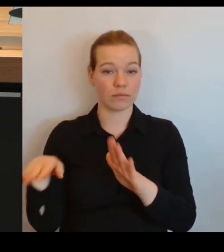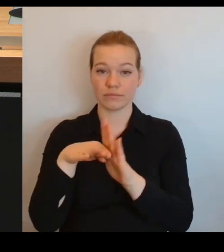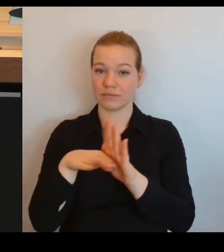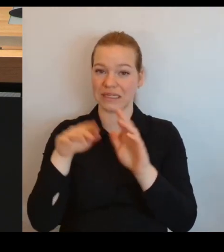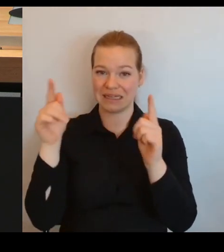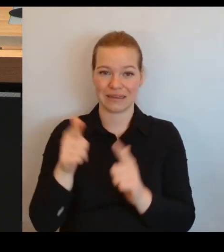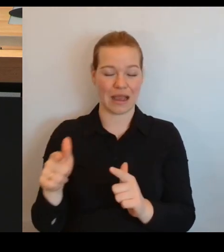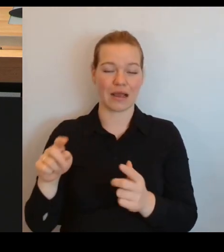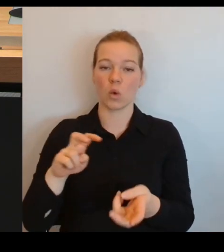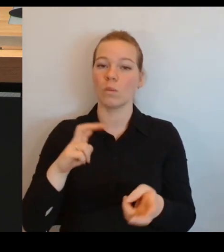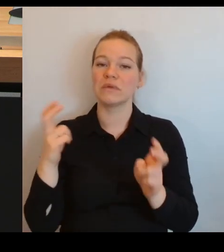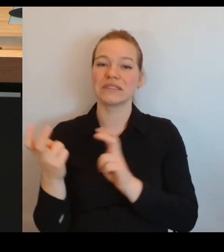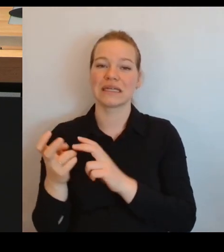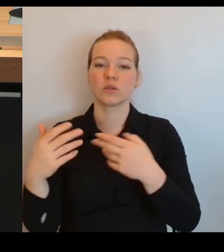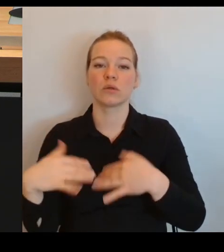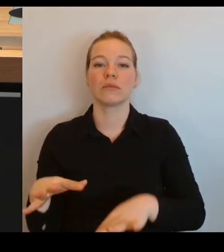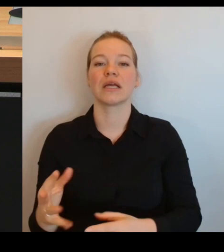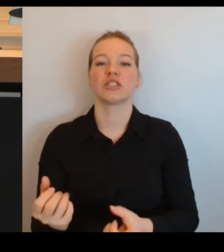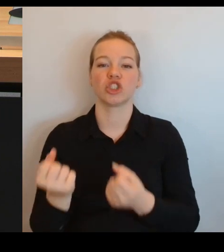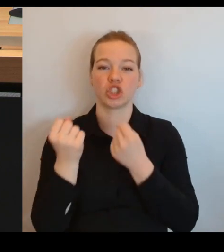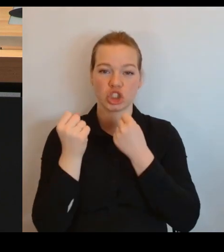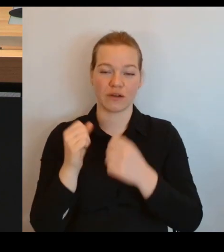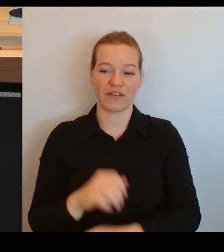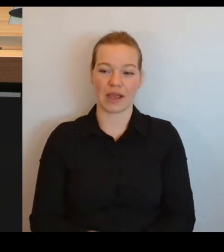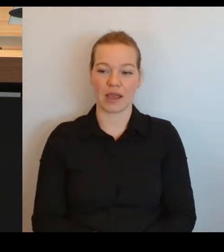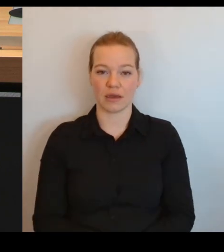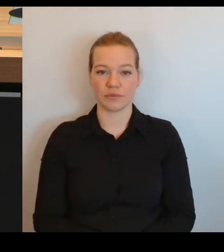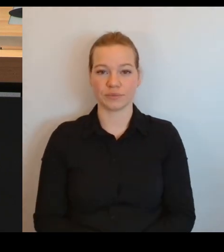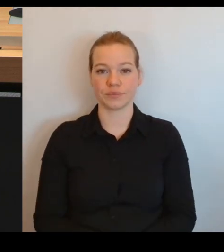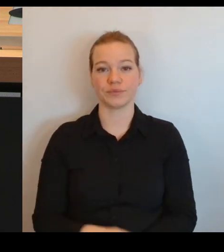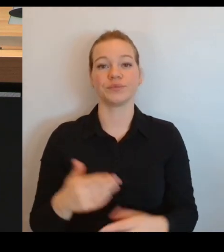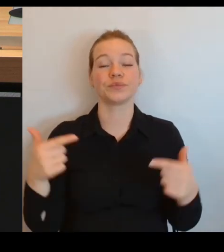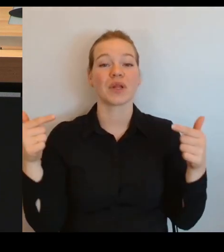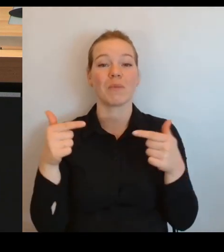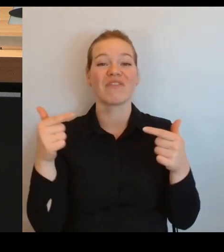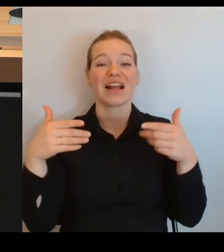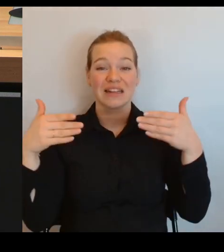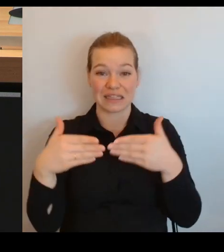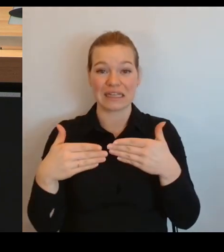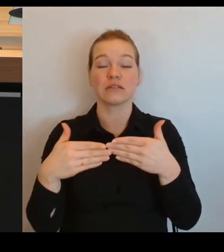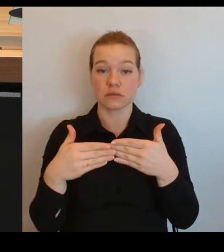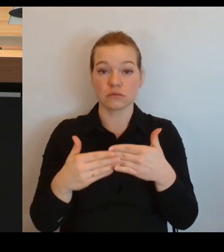monatelang Pflegeleistungen erbracht haben, dann am Ende aber keine Vergütung erhalten, wenn der